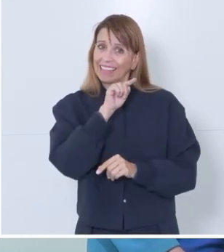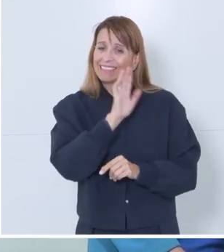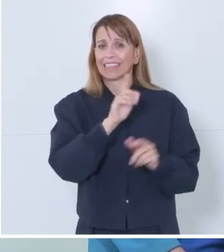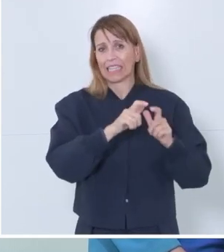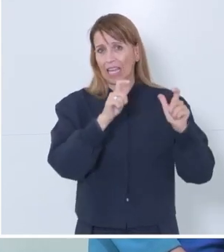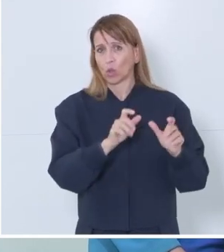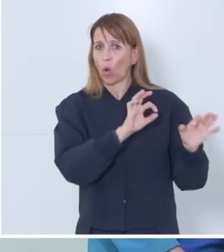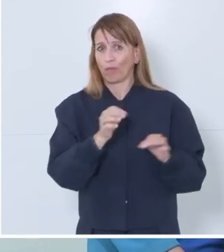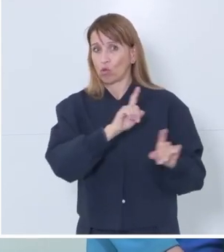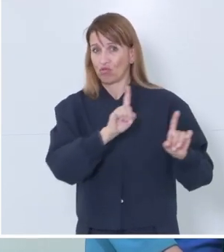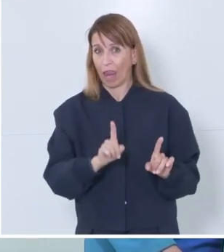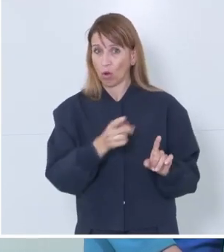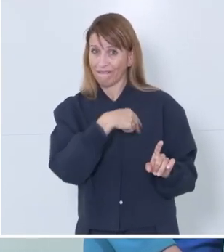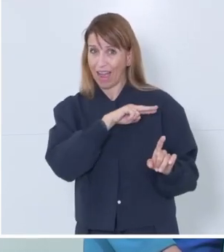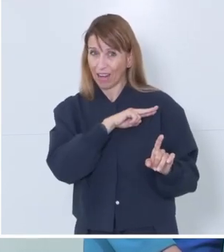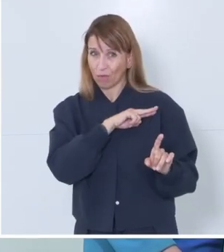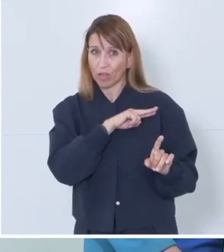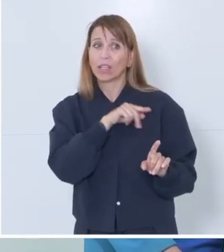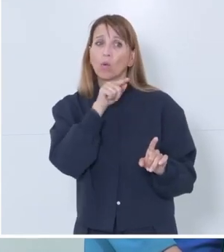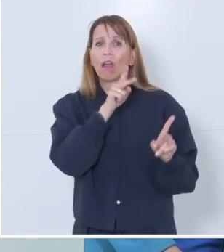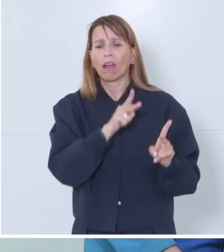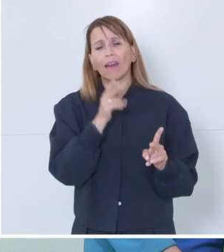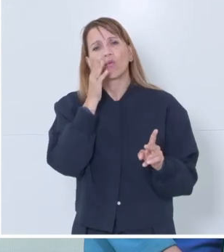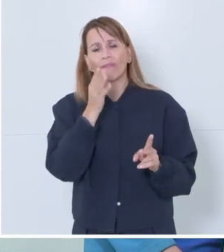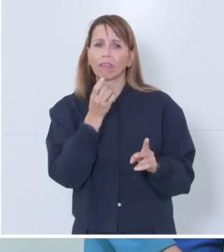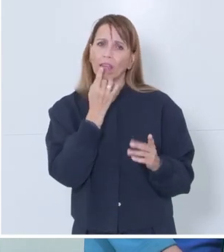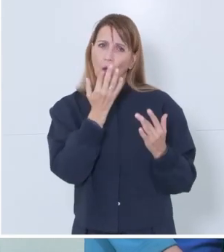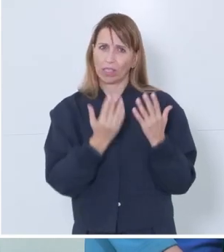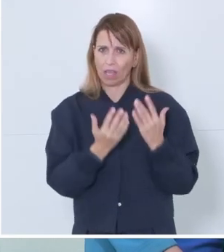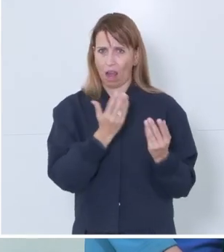da dann die genauen Zahlen auch eingehen. Aber es hat sich die letzten Jahre so vom